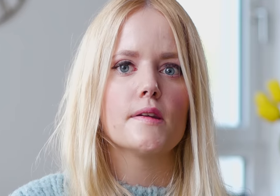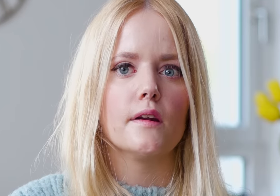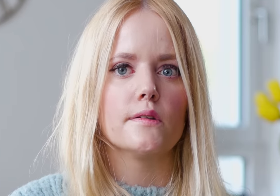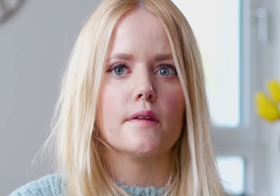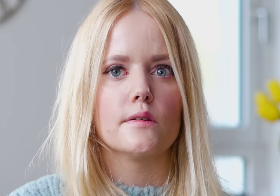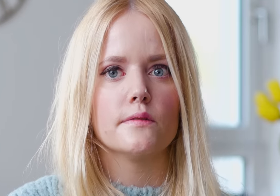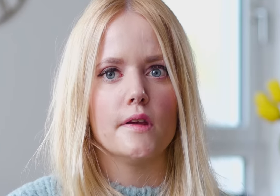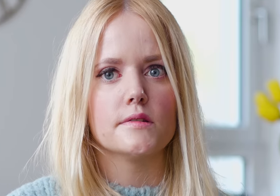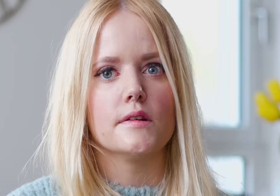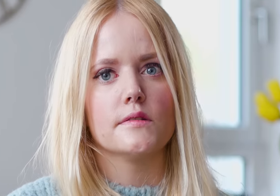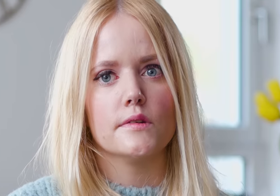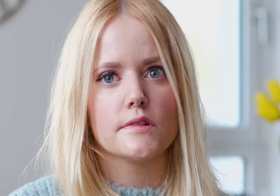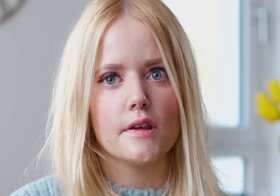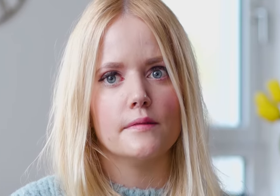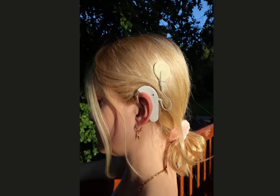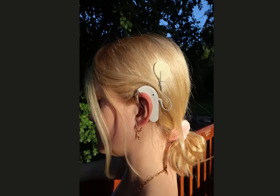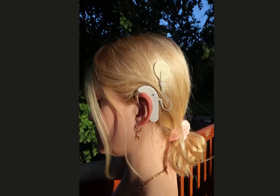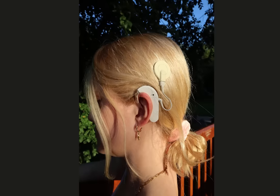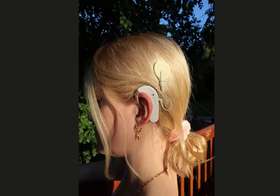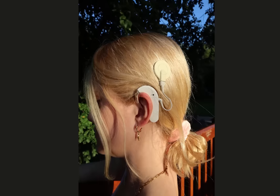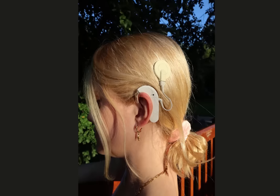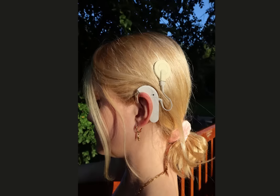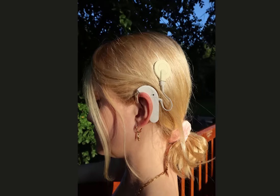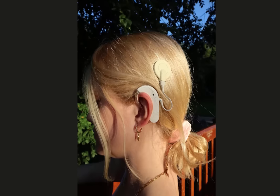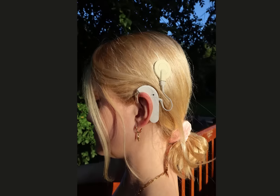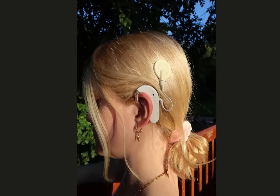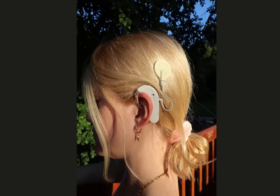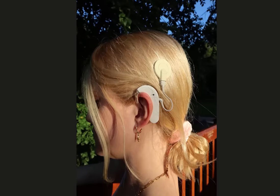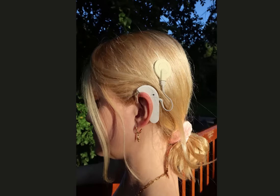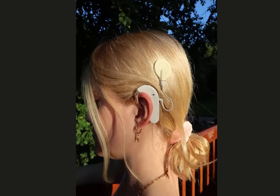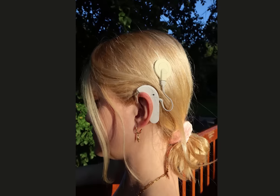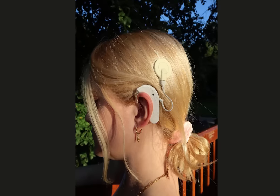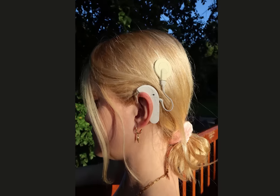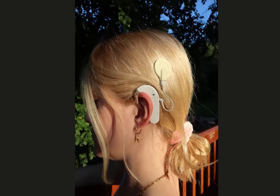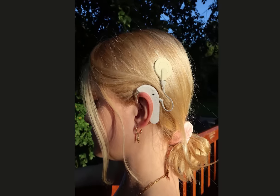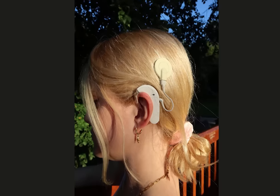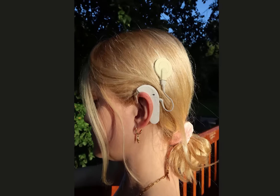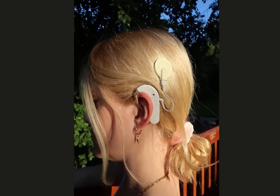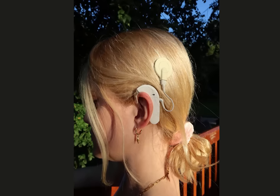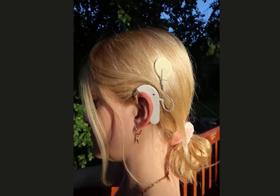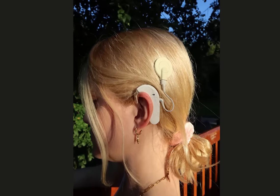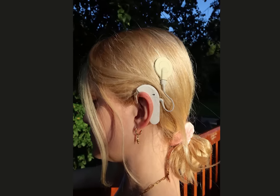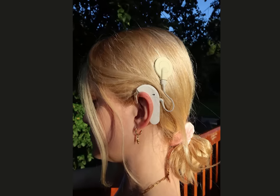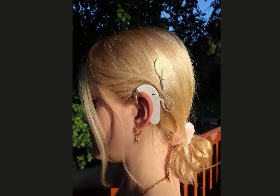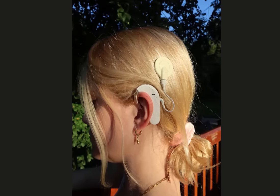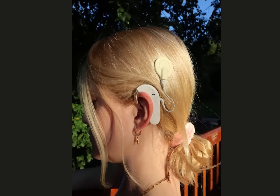Ich hab mich 2014 dazu entschieden. Man muss ein Monat warten, bis innerlich alles verheilt.